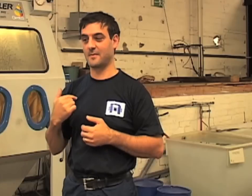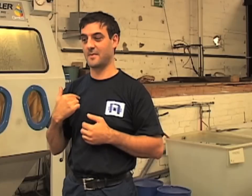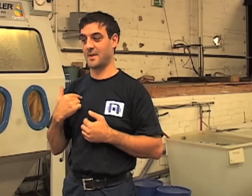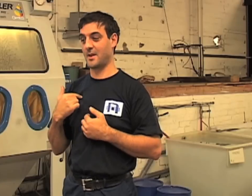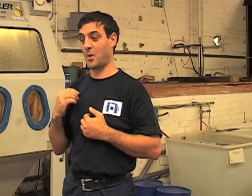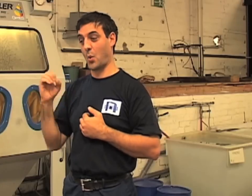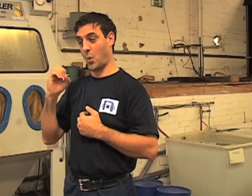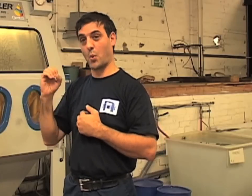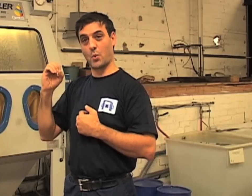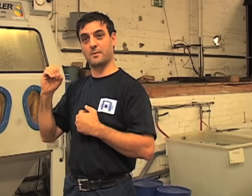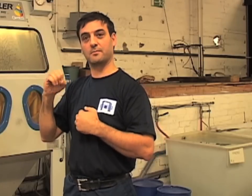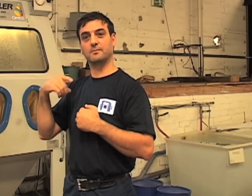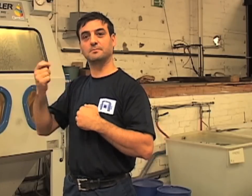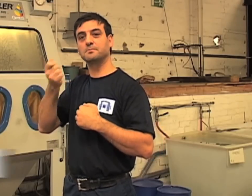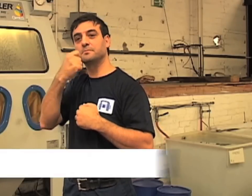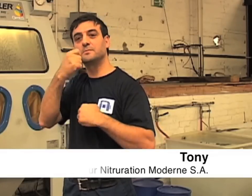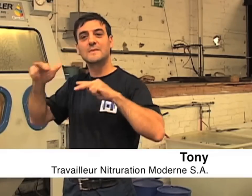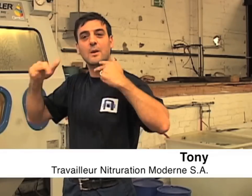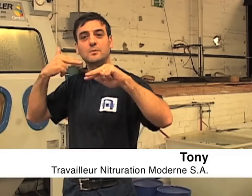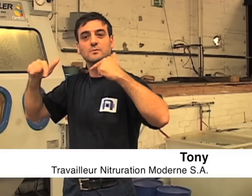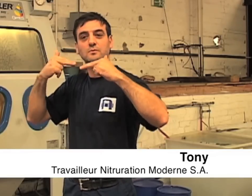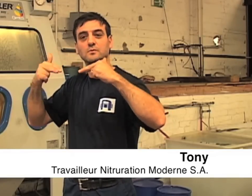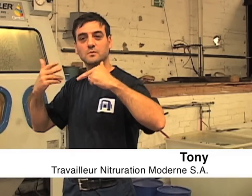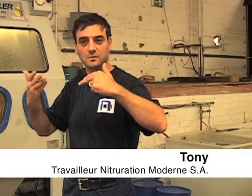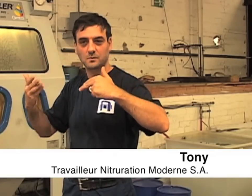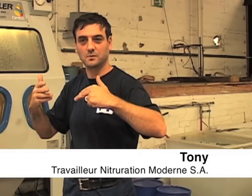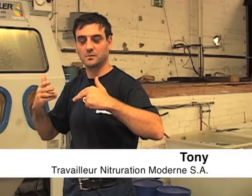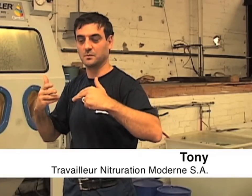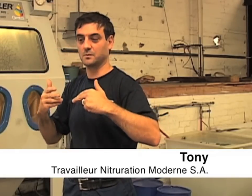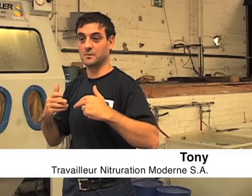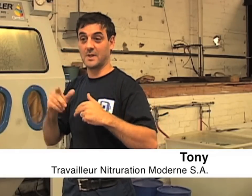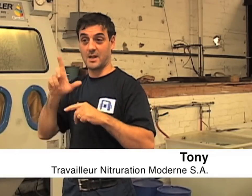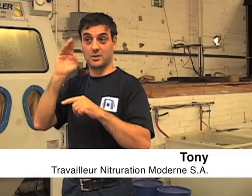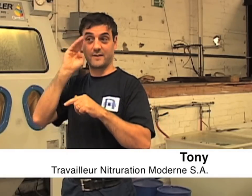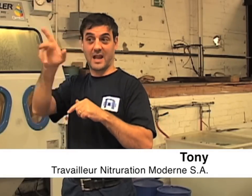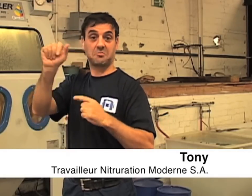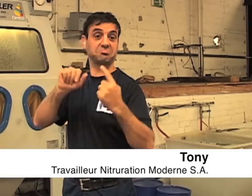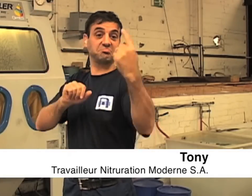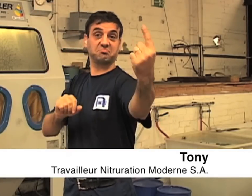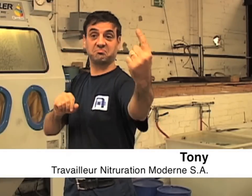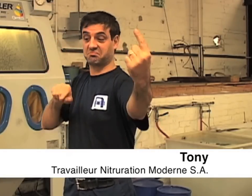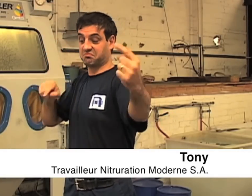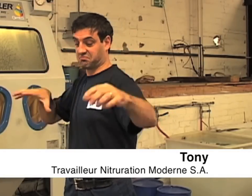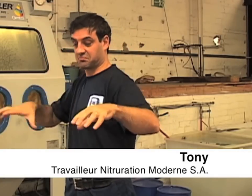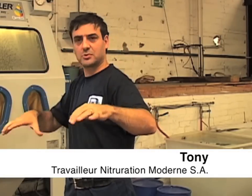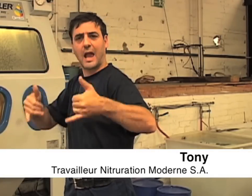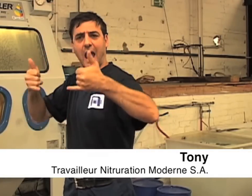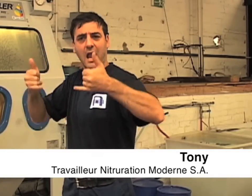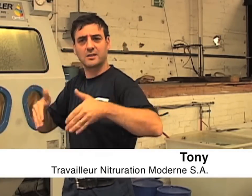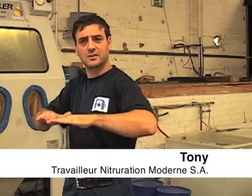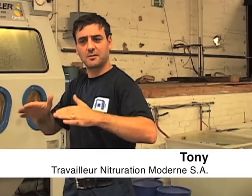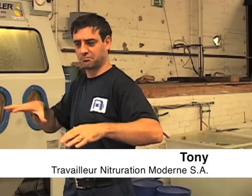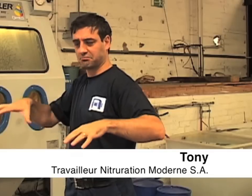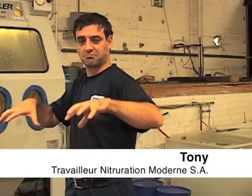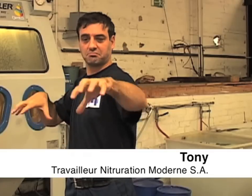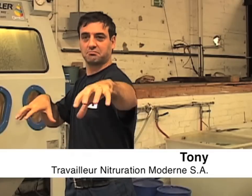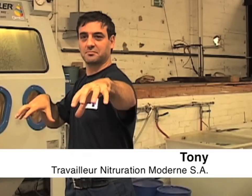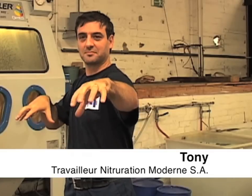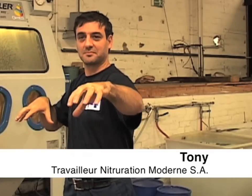Un jour qu'il était au restaurant, mon oncle a engagé la conversation avec le client d'une table voisine.